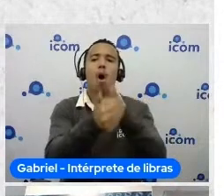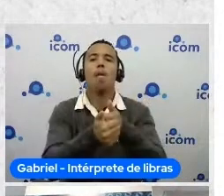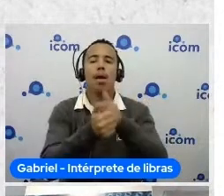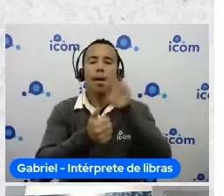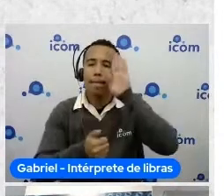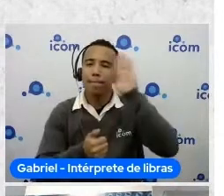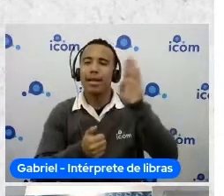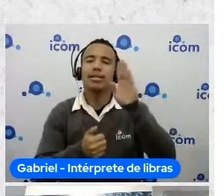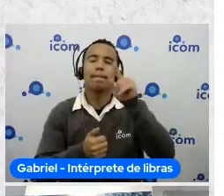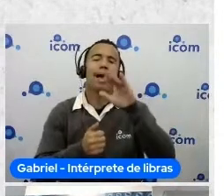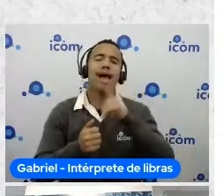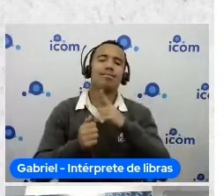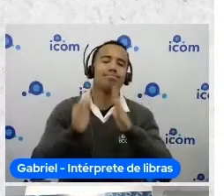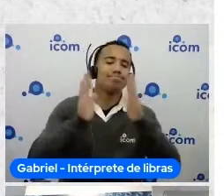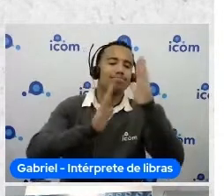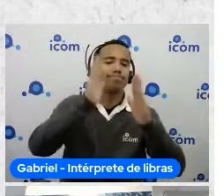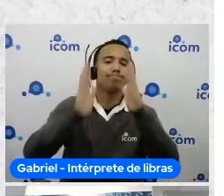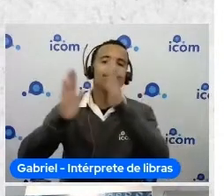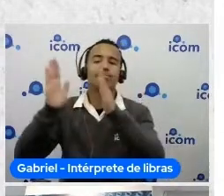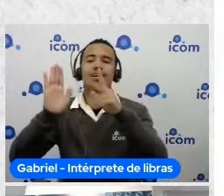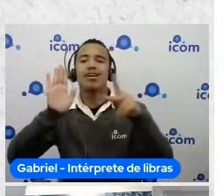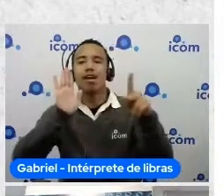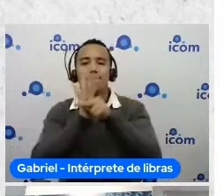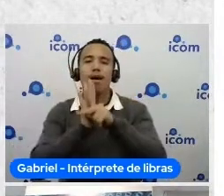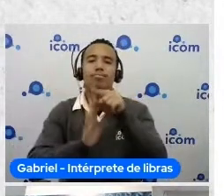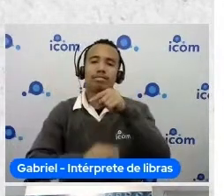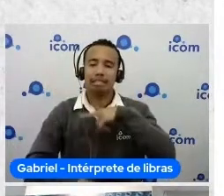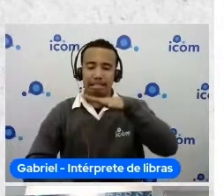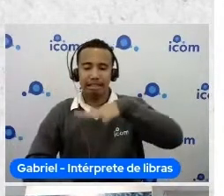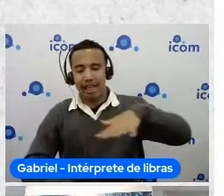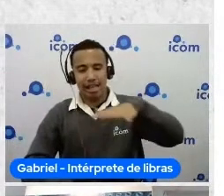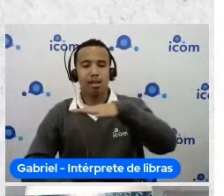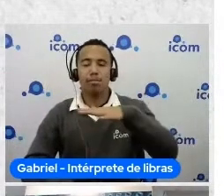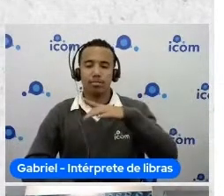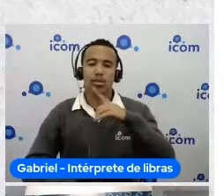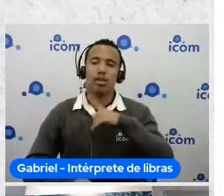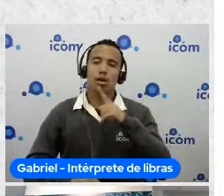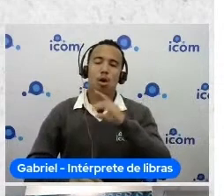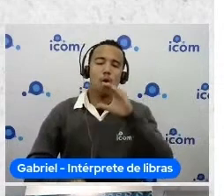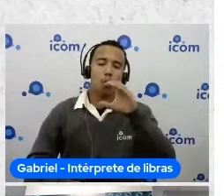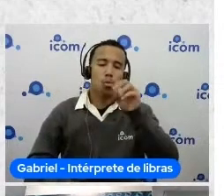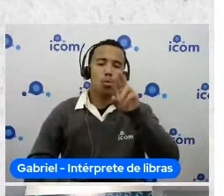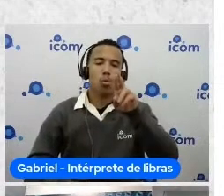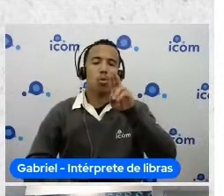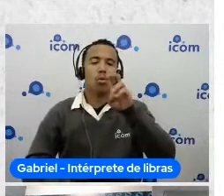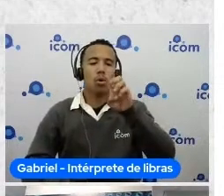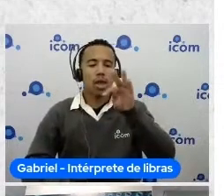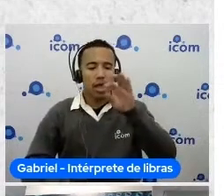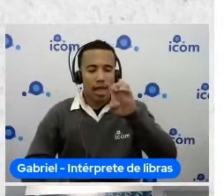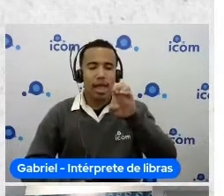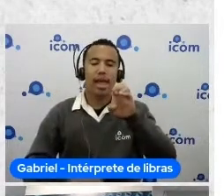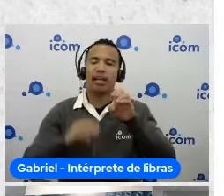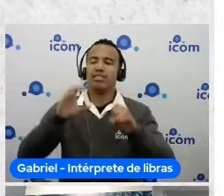parâmetros de processo e do equipamento, tais como: corrente, vazão, carga, entre outros.